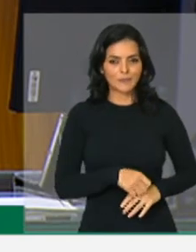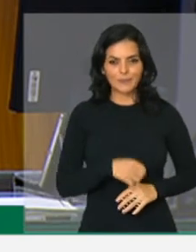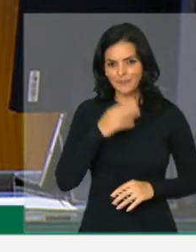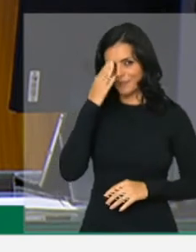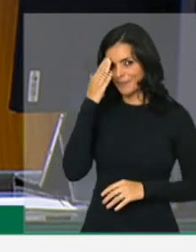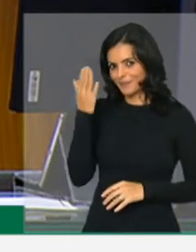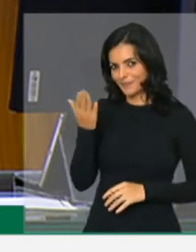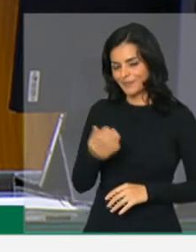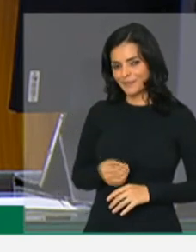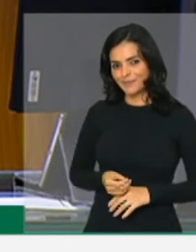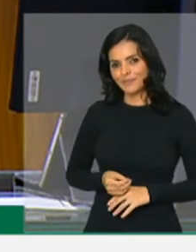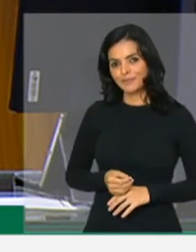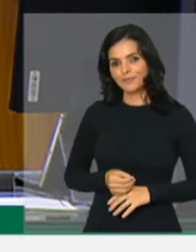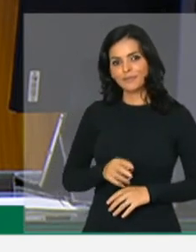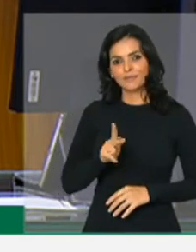ORIENTA SIM. -- [PRESIDENTE]: PODEMOS.